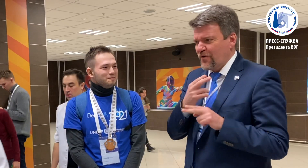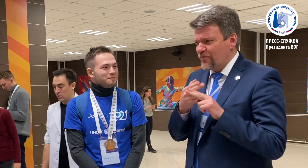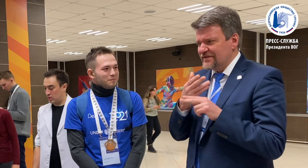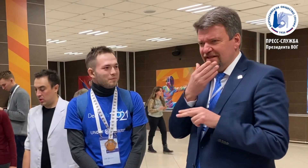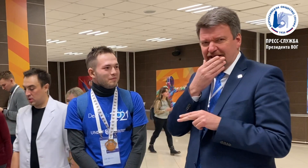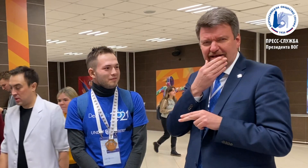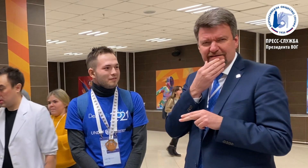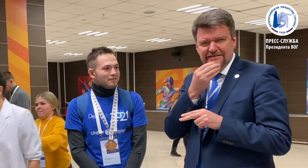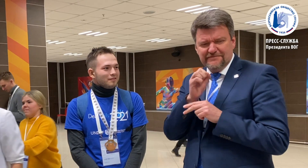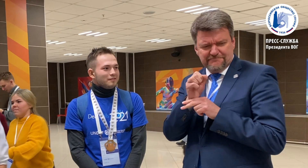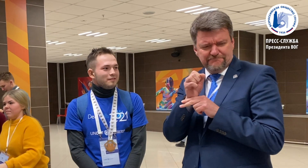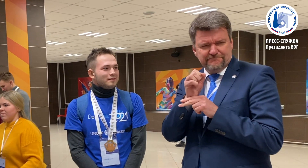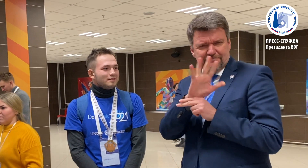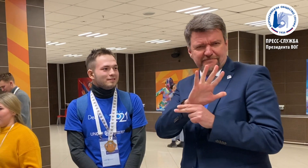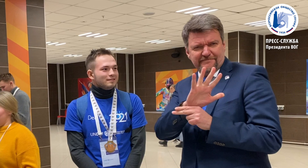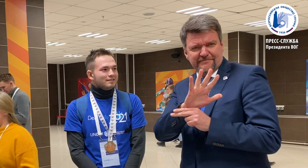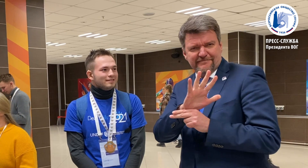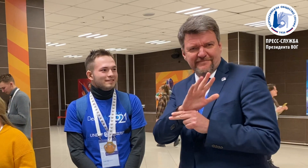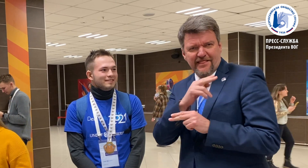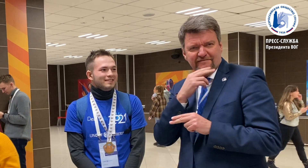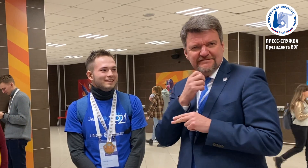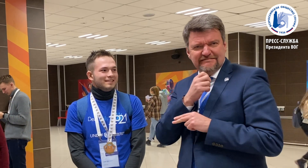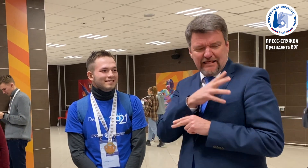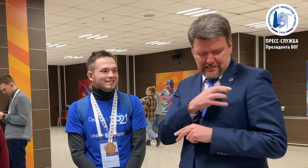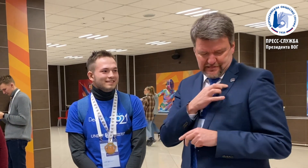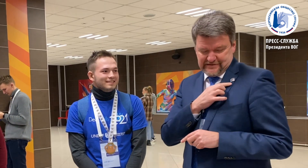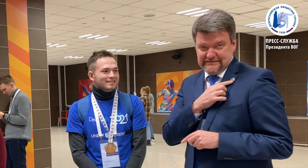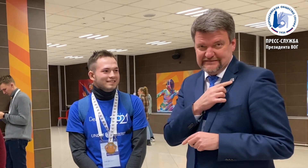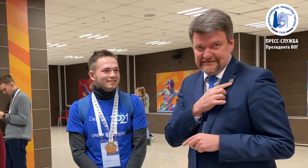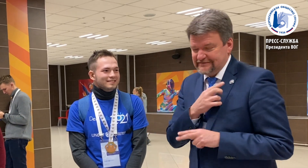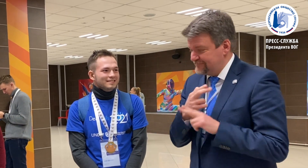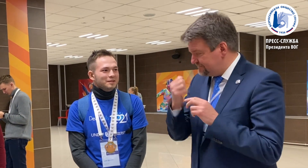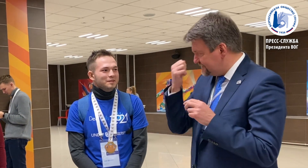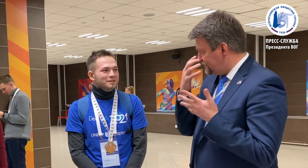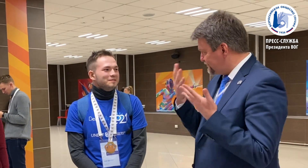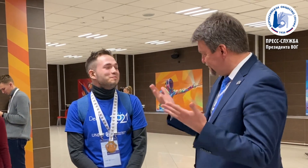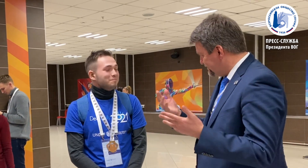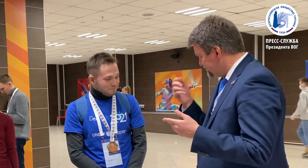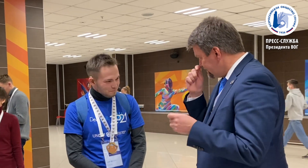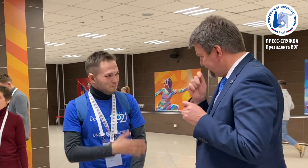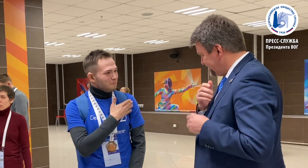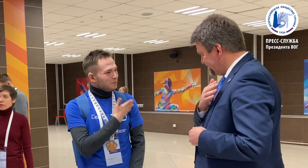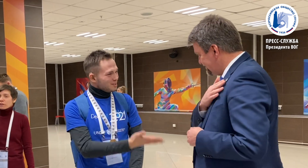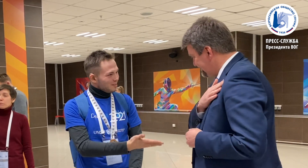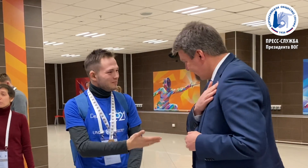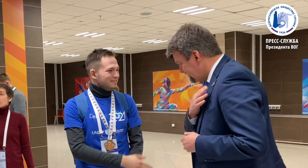Очень красивая, с изображением эмблемы DeafSkills. Спасибо большое вам за подарок!